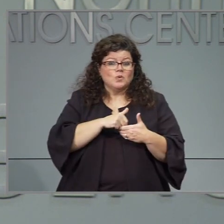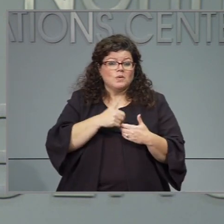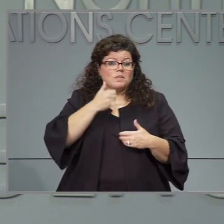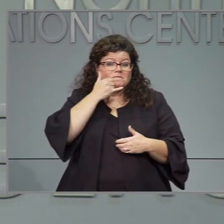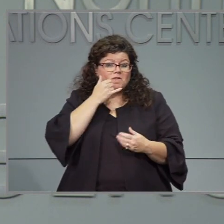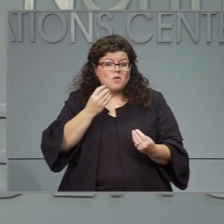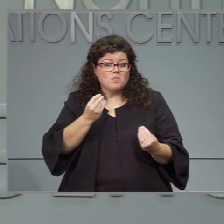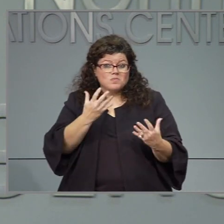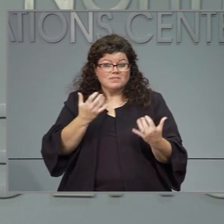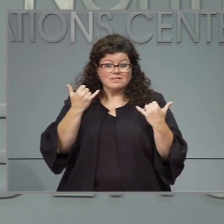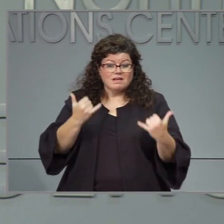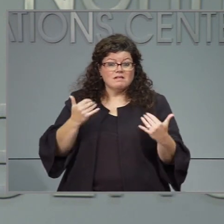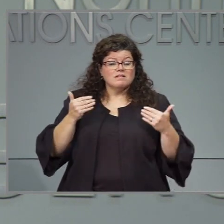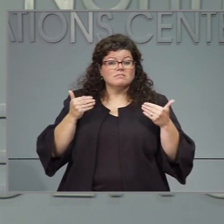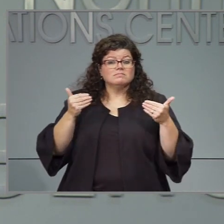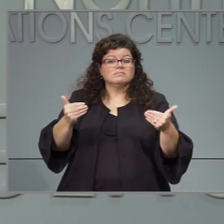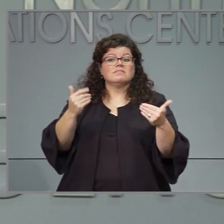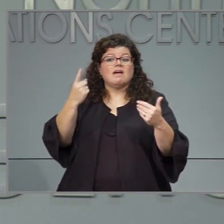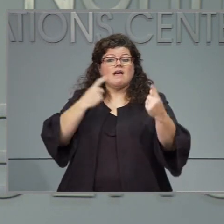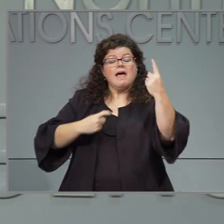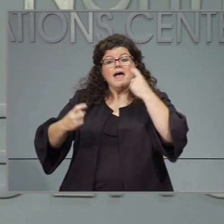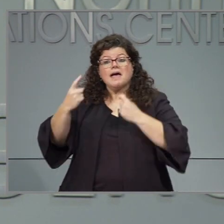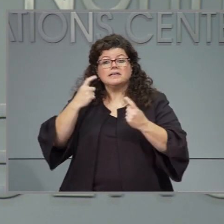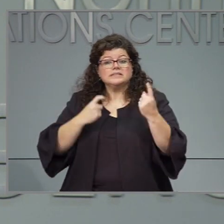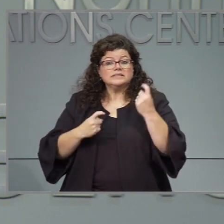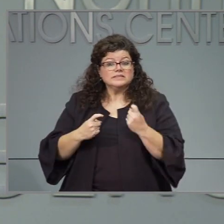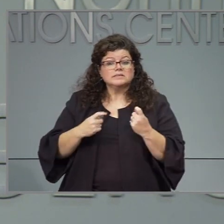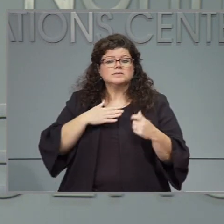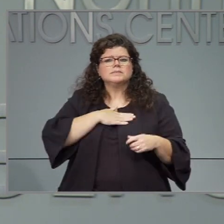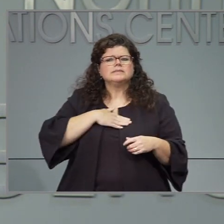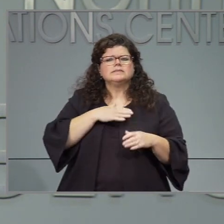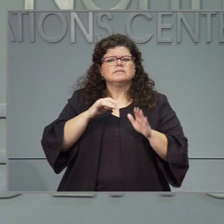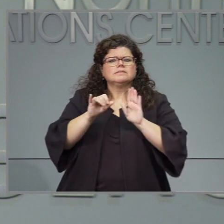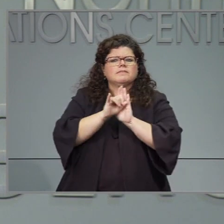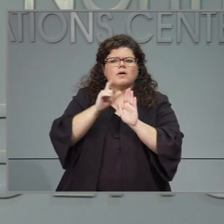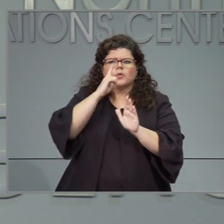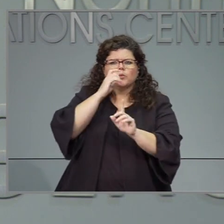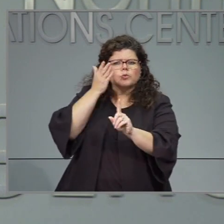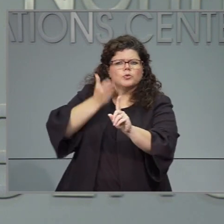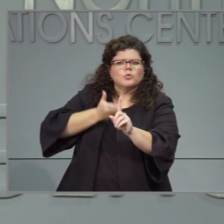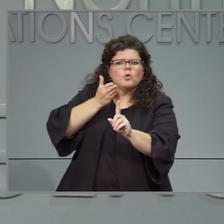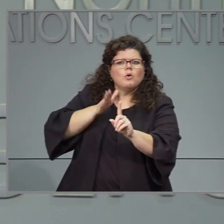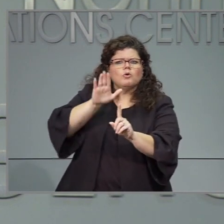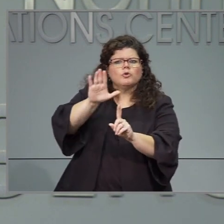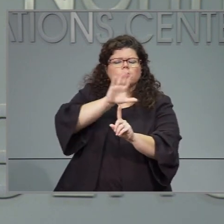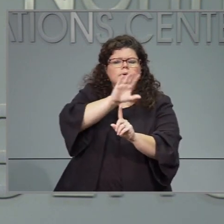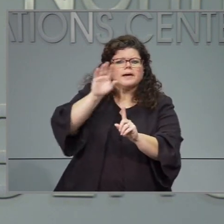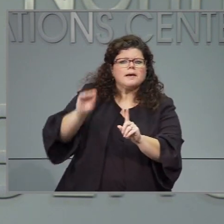tomamos ahora preguntas, sí puede identificarse allá y